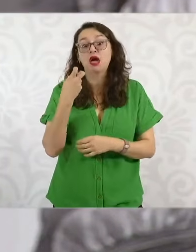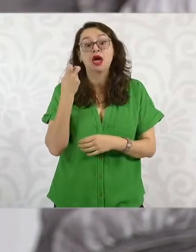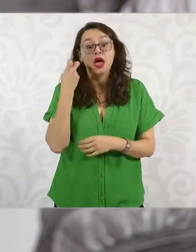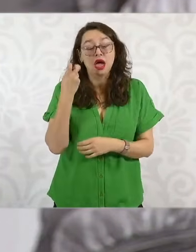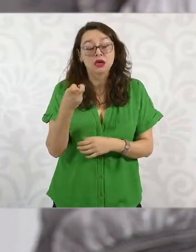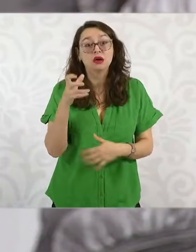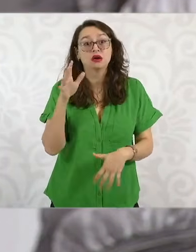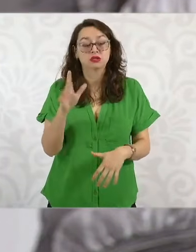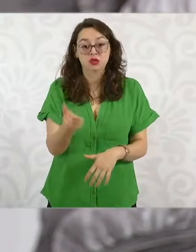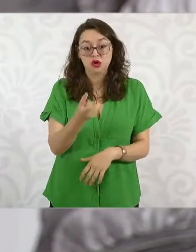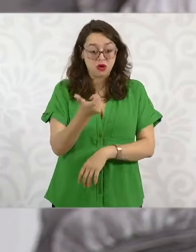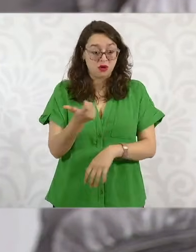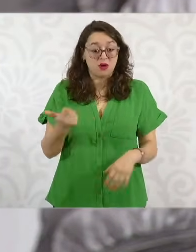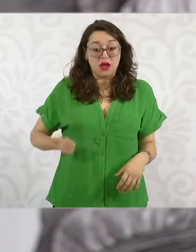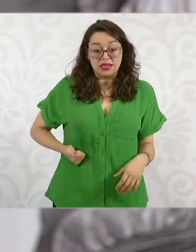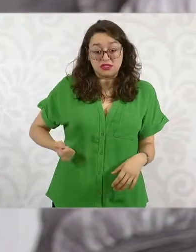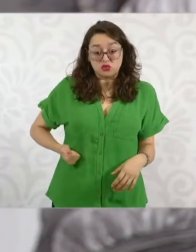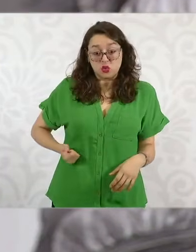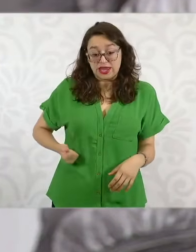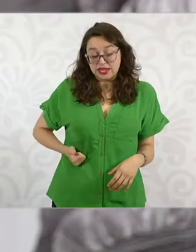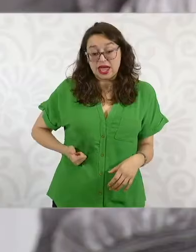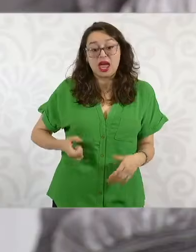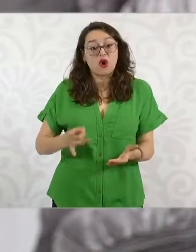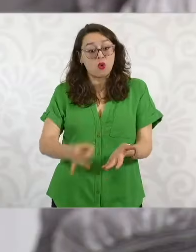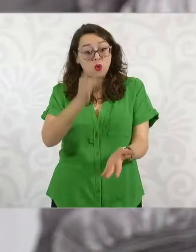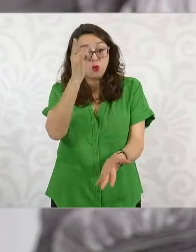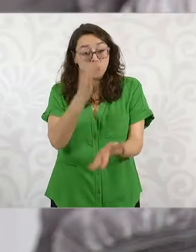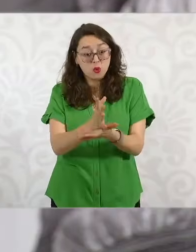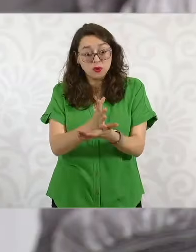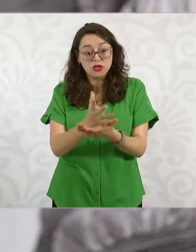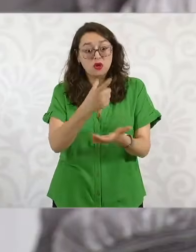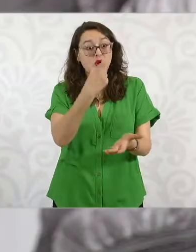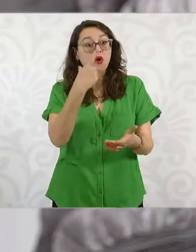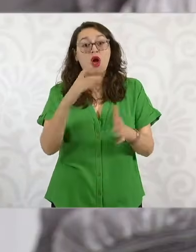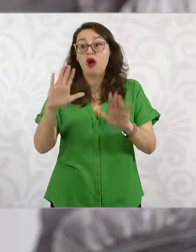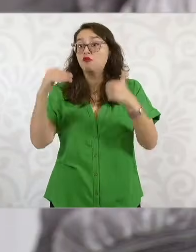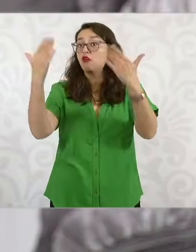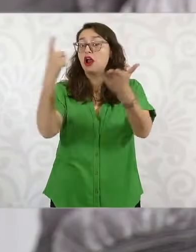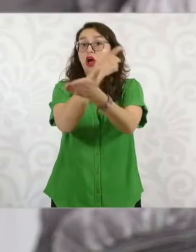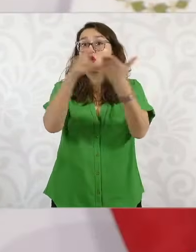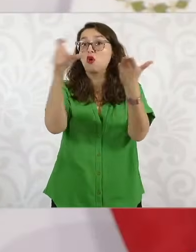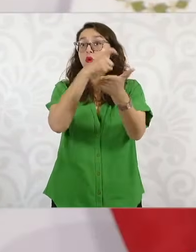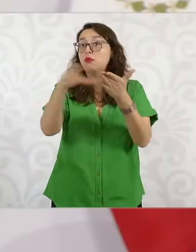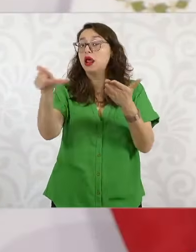oportuna de insulina no depende únicamente de su compra en el exterior, sino de la capacidad del